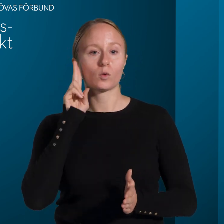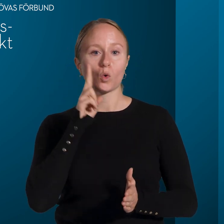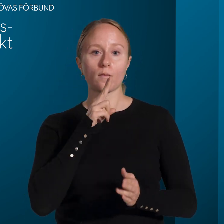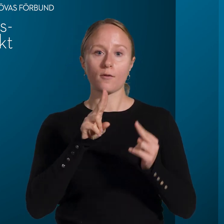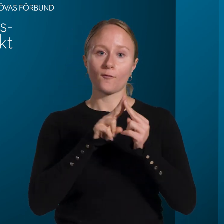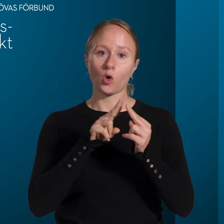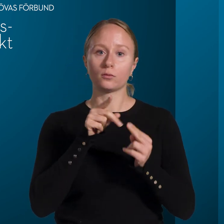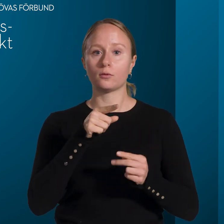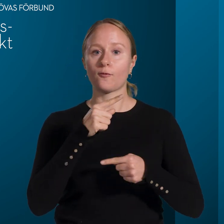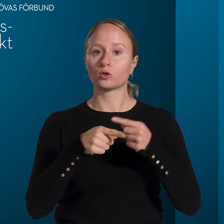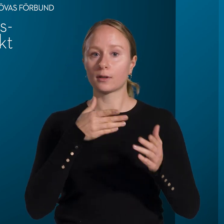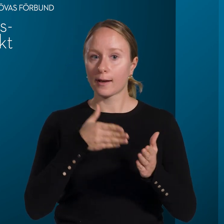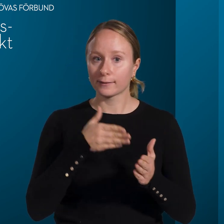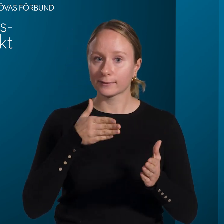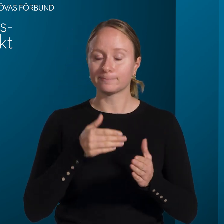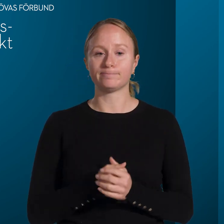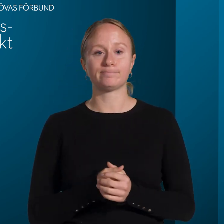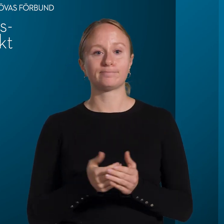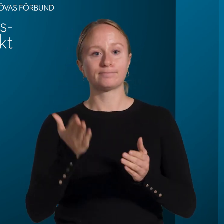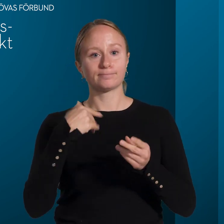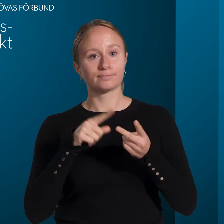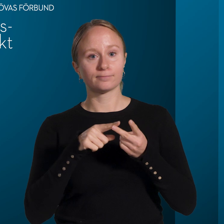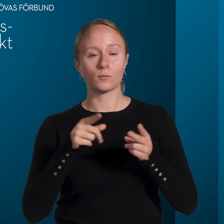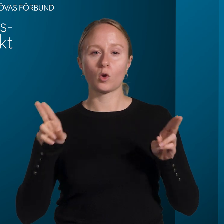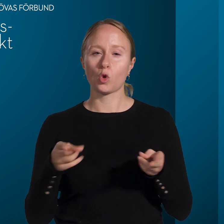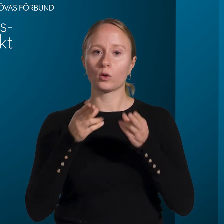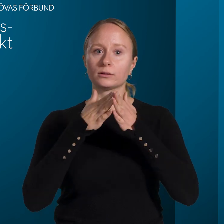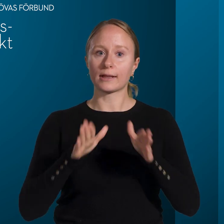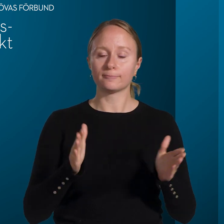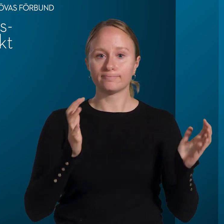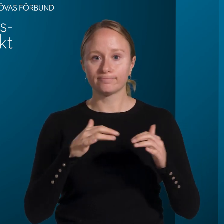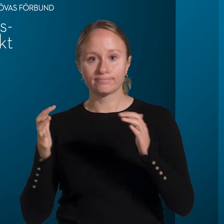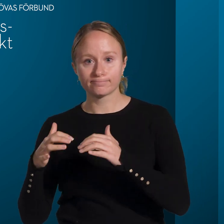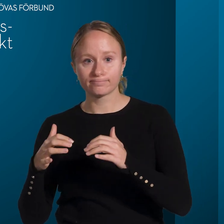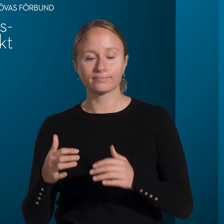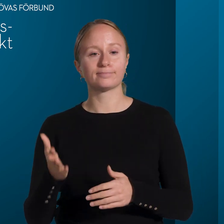dövas förhållande till funktionshinder, nya sätt att sammankomma, -